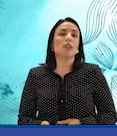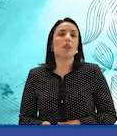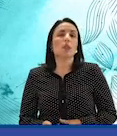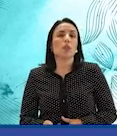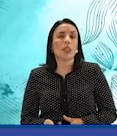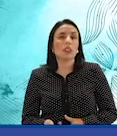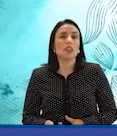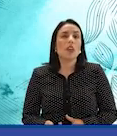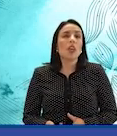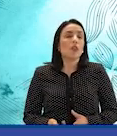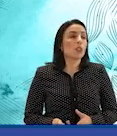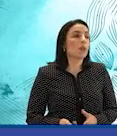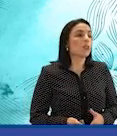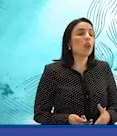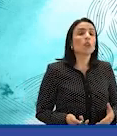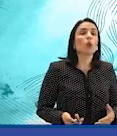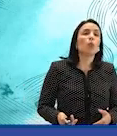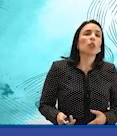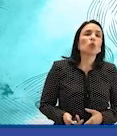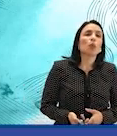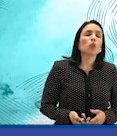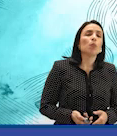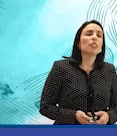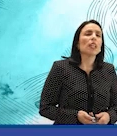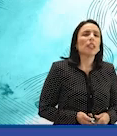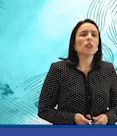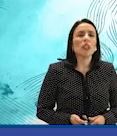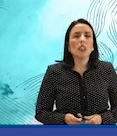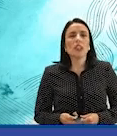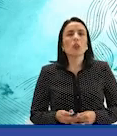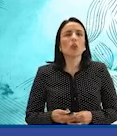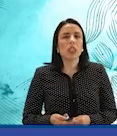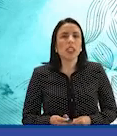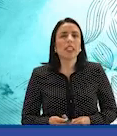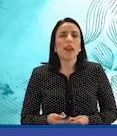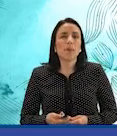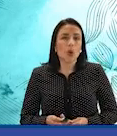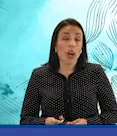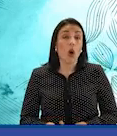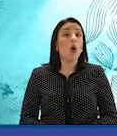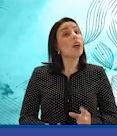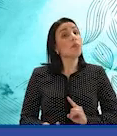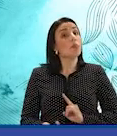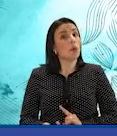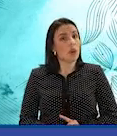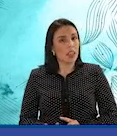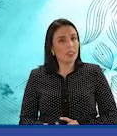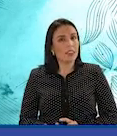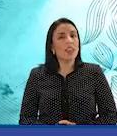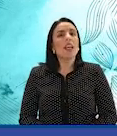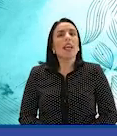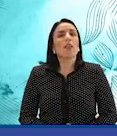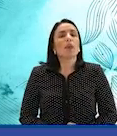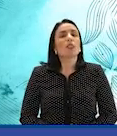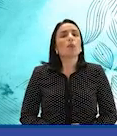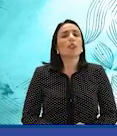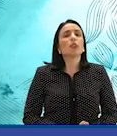y Presupuesto respecto a los documentos presupuestarios y discutir y aprobar o improbar el presupuesto